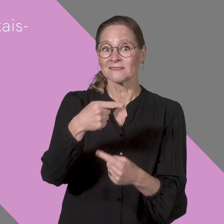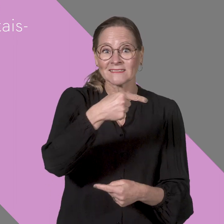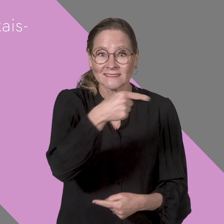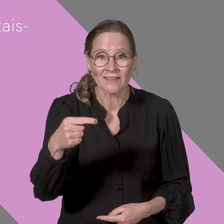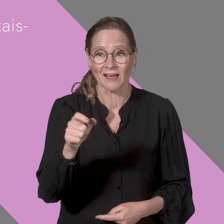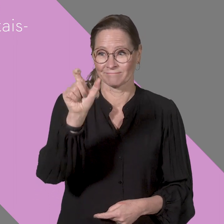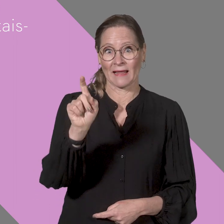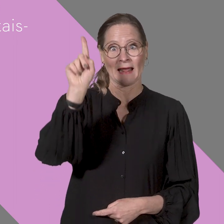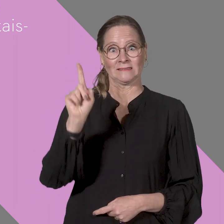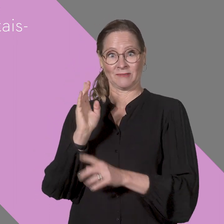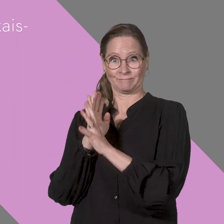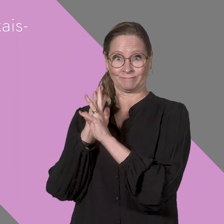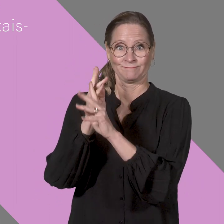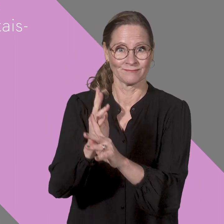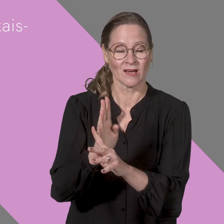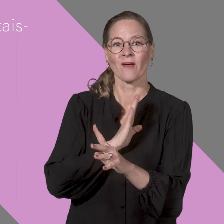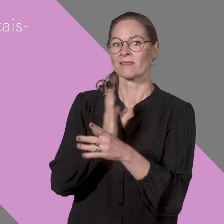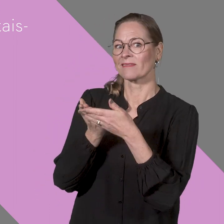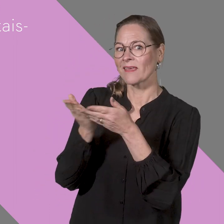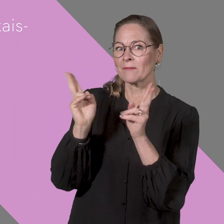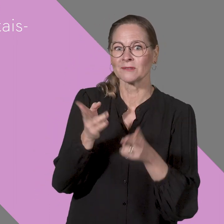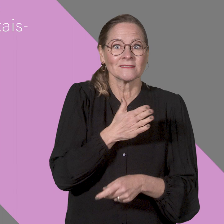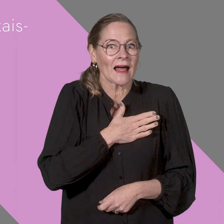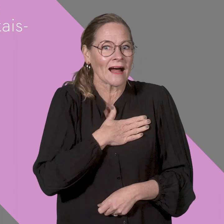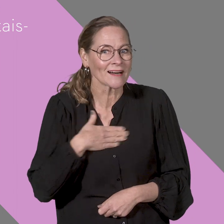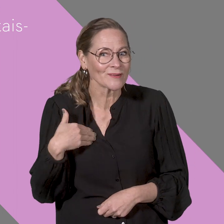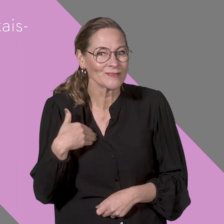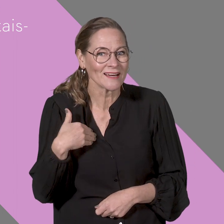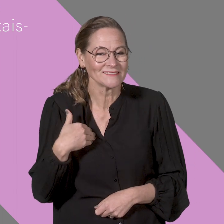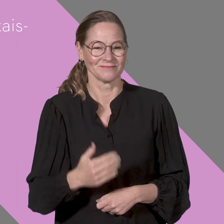Ensimmäiselle 100 vieraalle on tarjolla myös herkkuja!